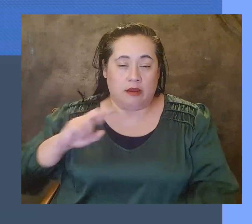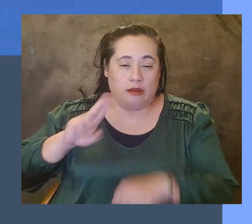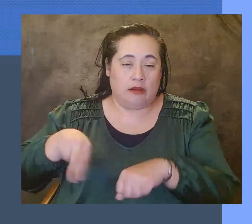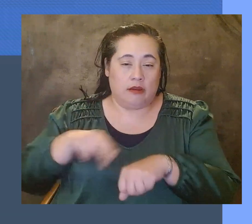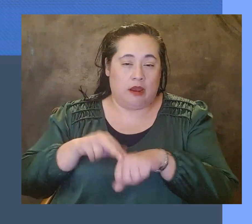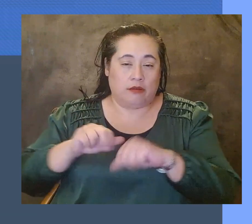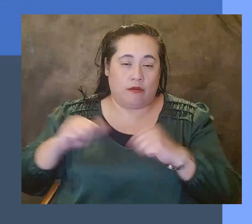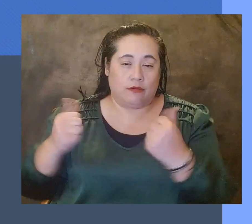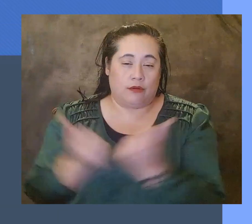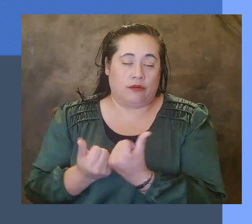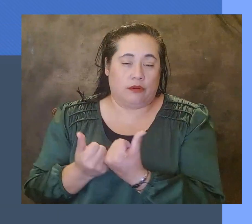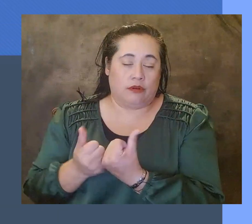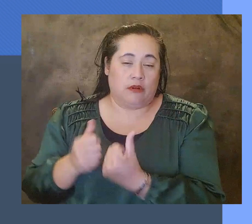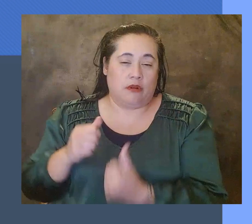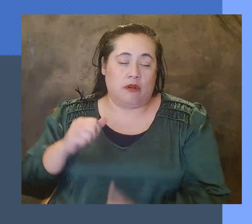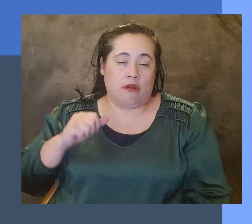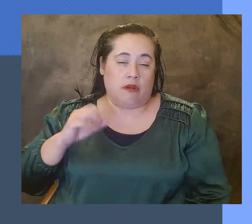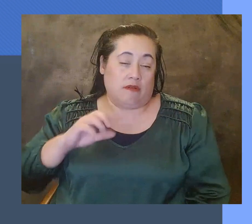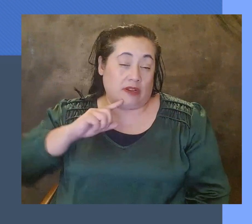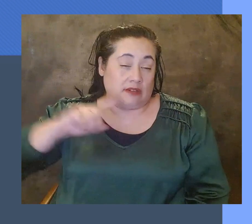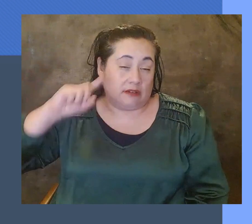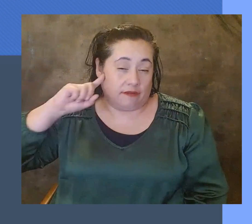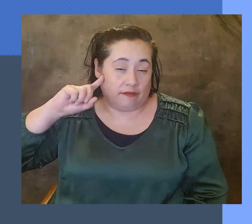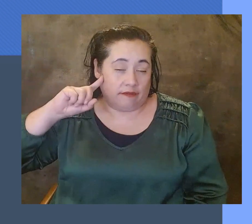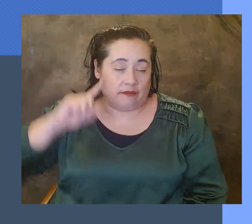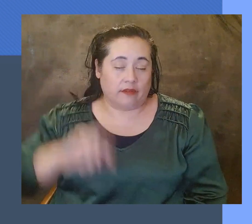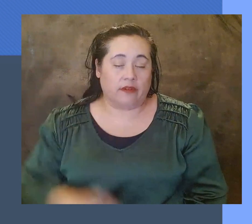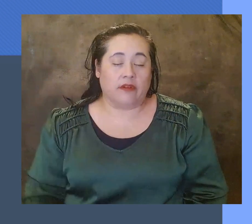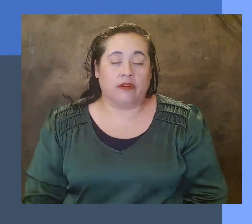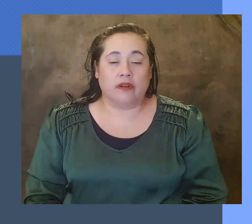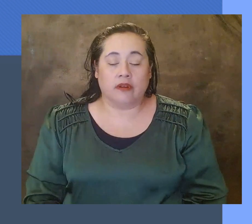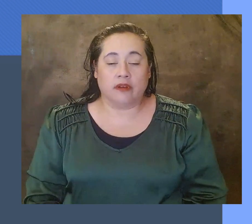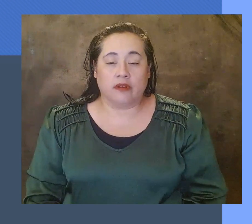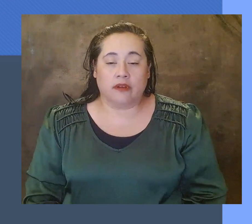NAD, National association of the Deaf,